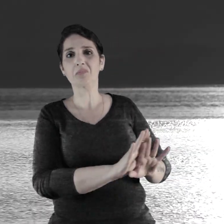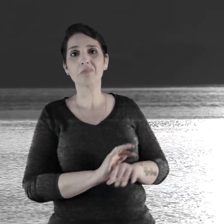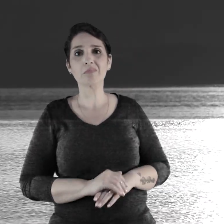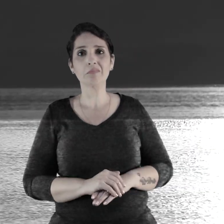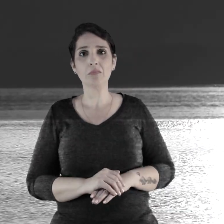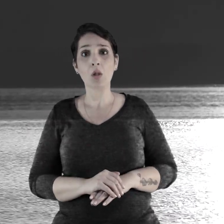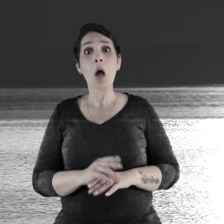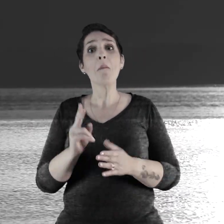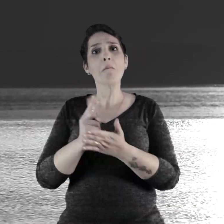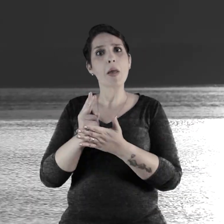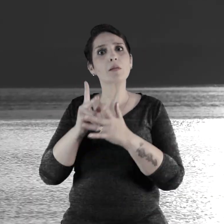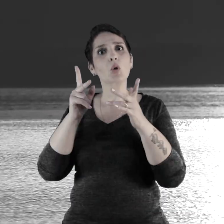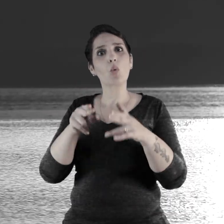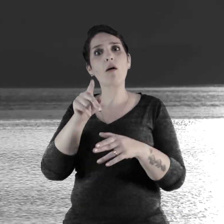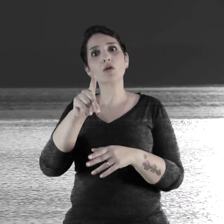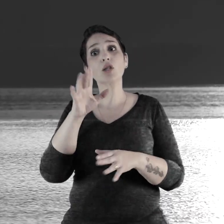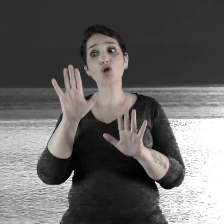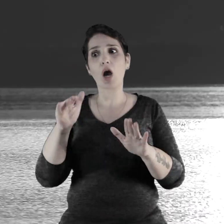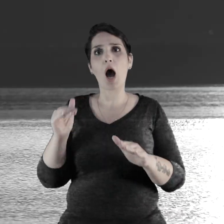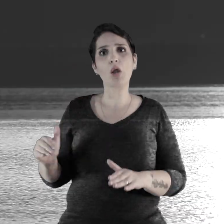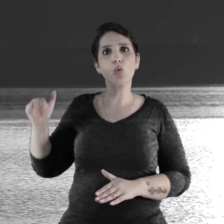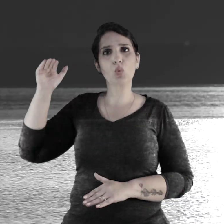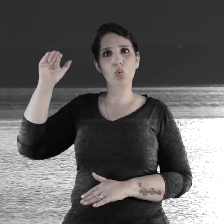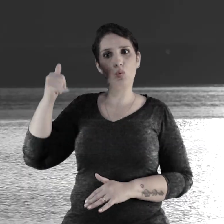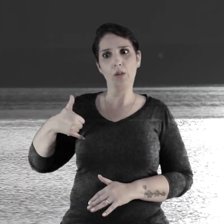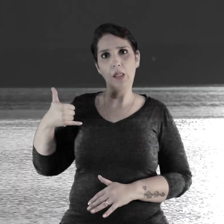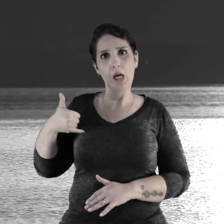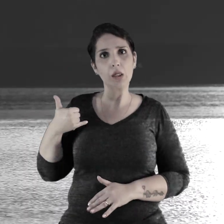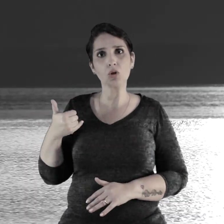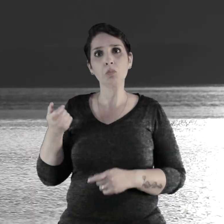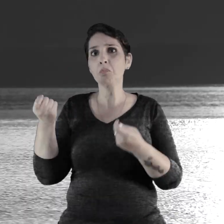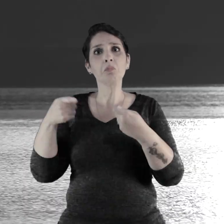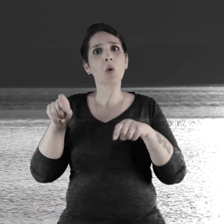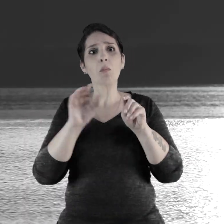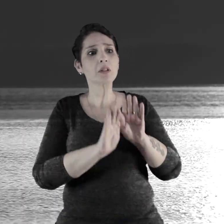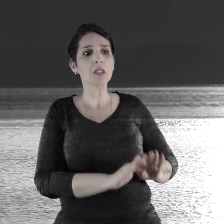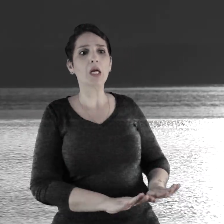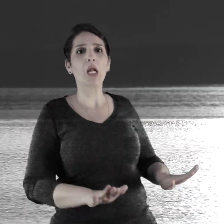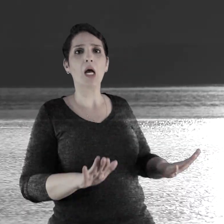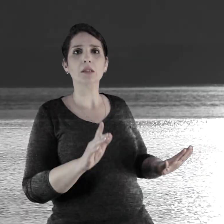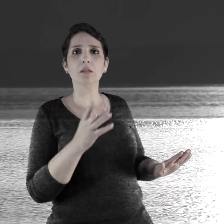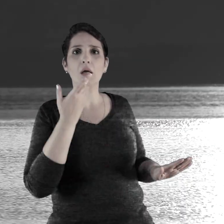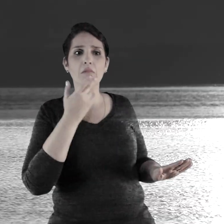Assim como quando você atinge a idade adulta, não precisa mais da infância.